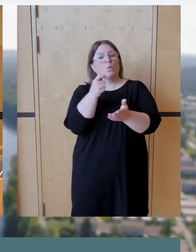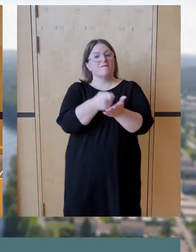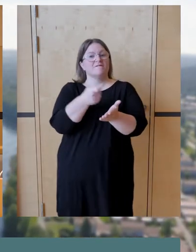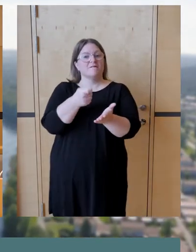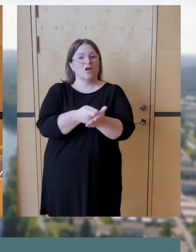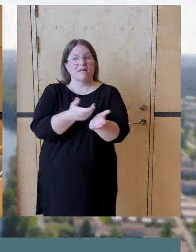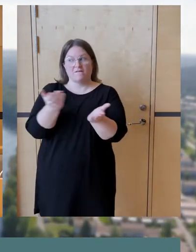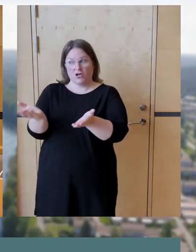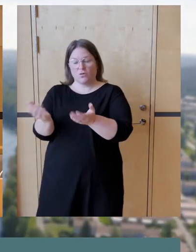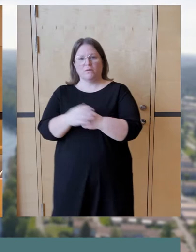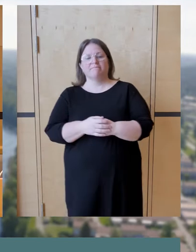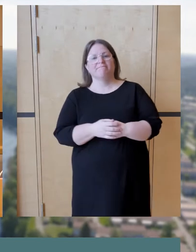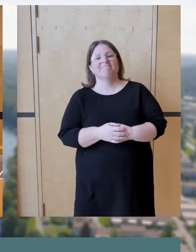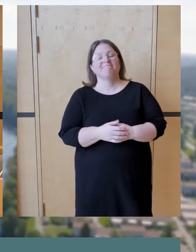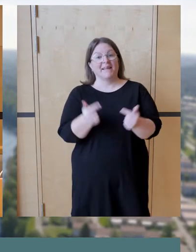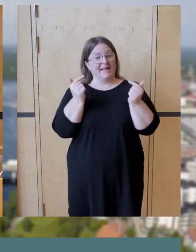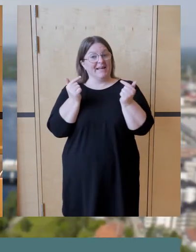Ja tack Det här